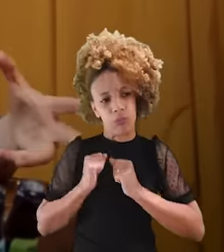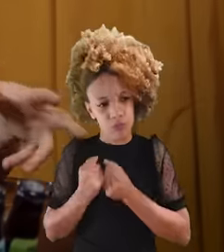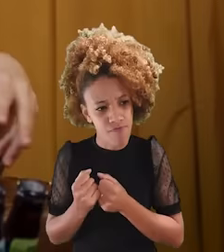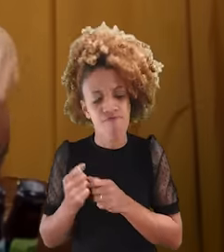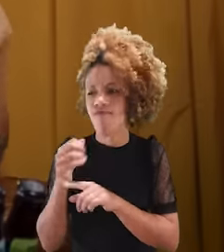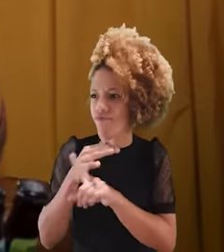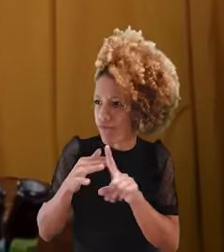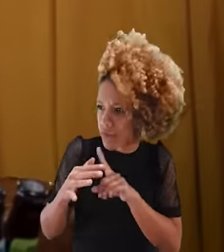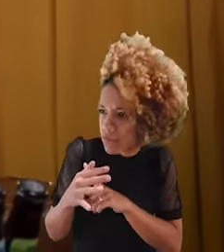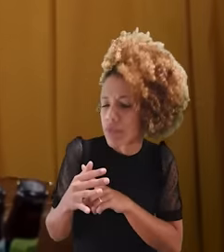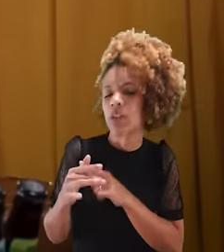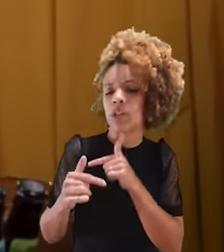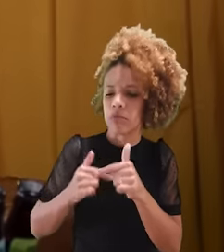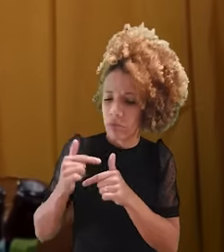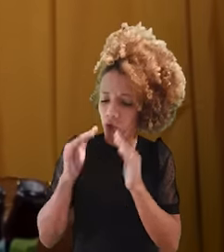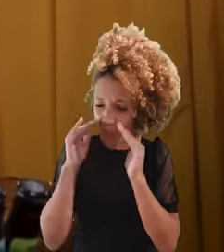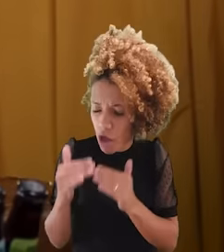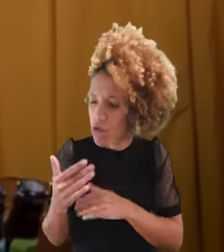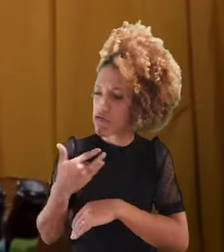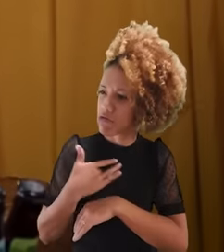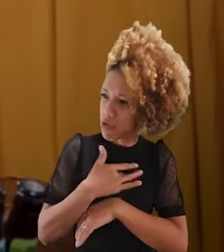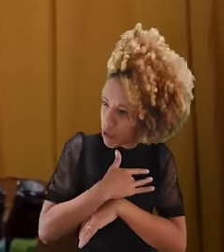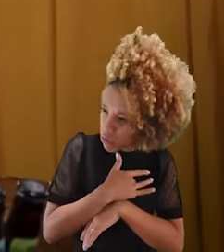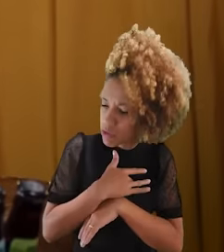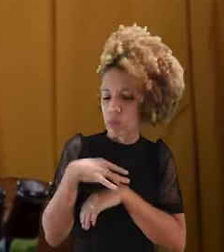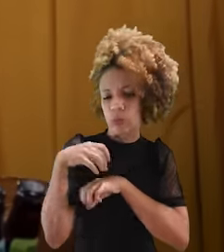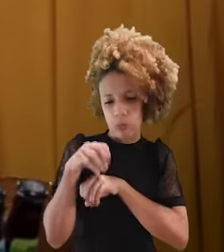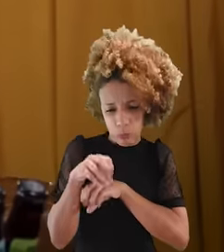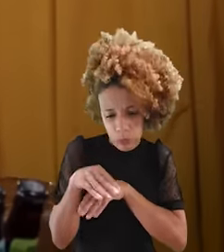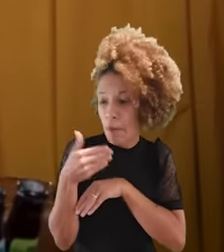todo mundo esteja amparado na saúde que todo mundo teja amparado na educação que todo mundo